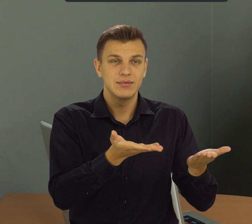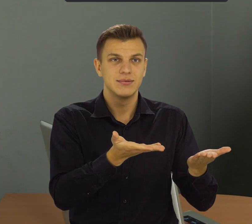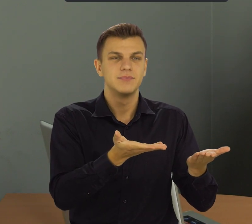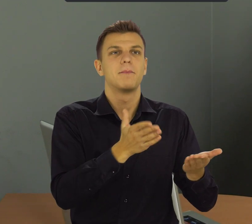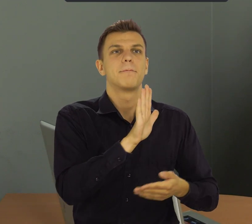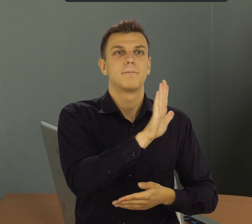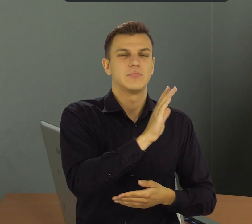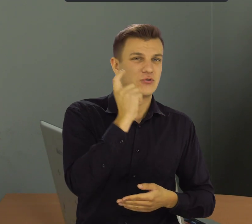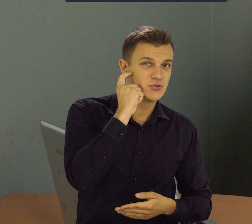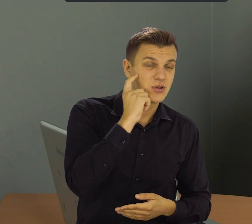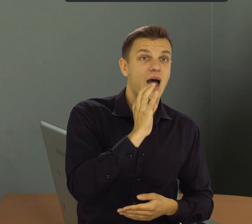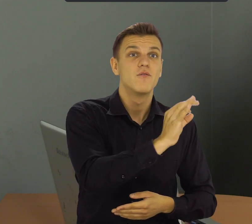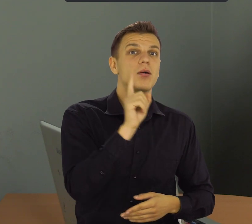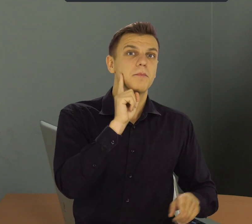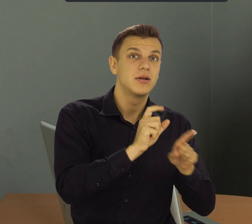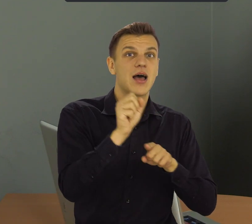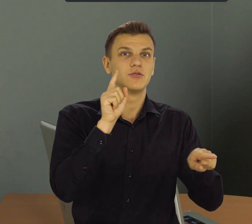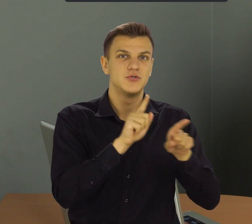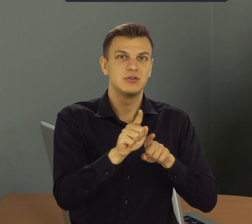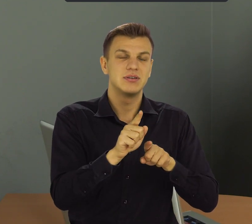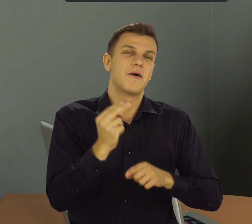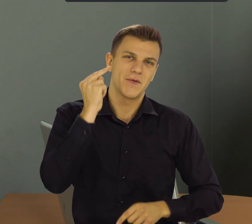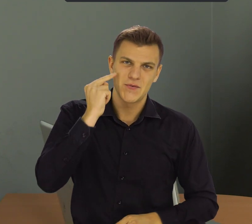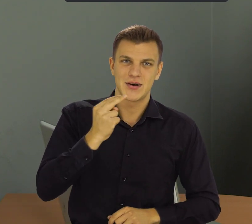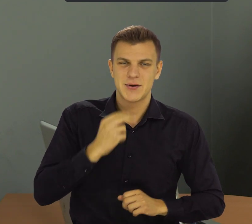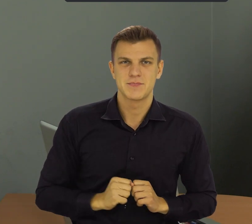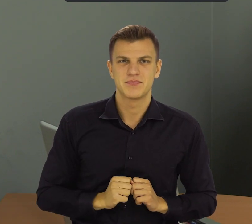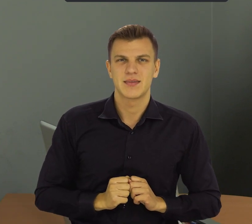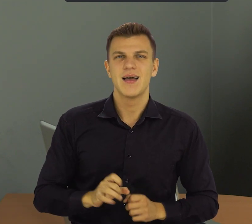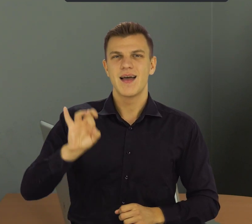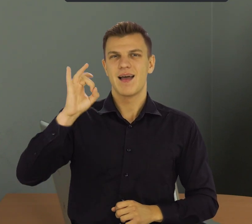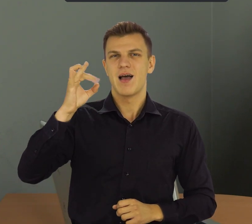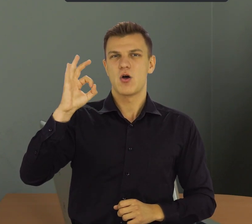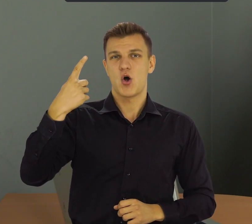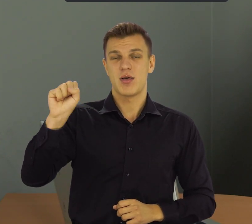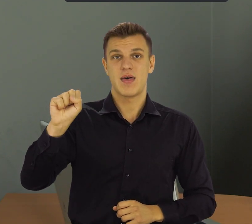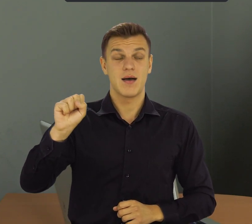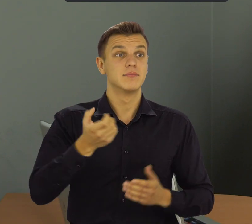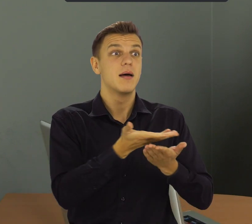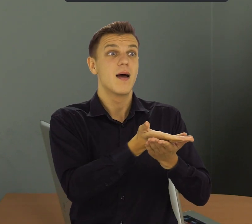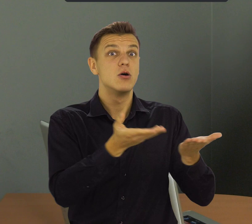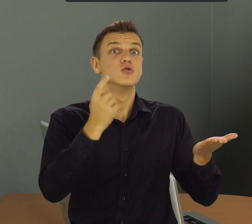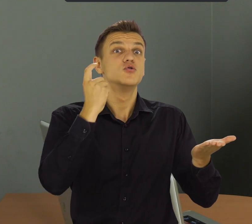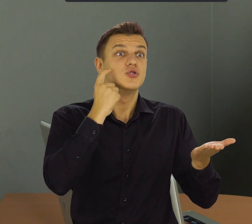SODA, czyli słyszące rodzeństwo głuchego brata lub siostry – Siblings of Deaf Adults,